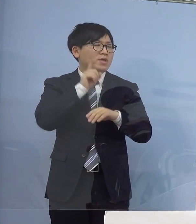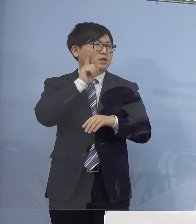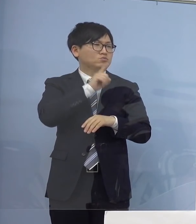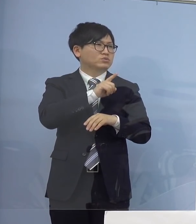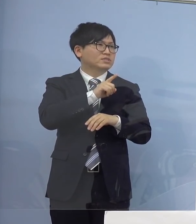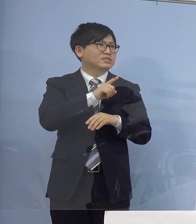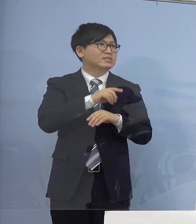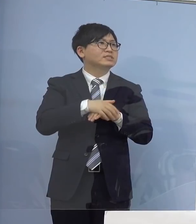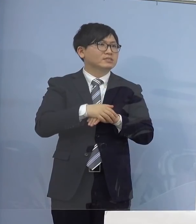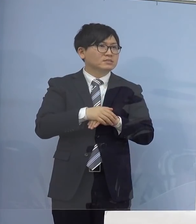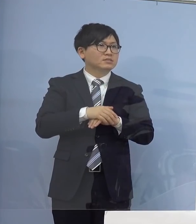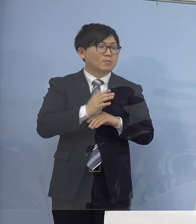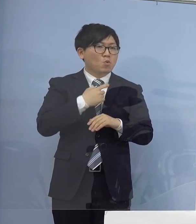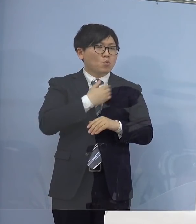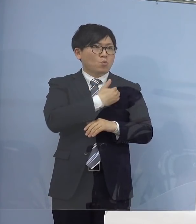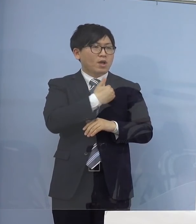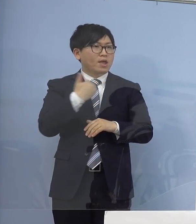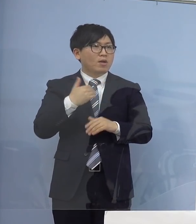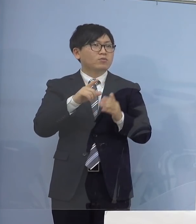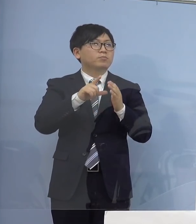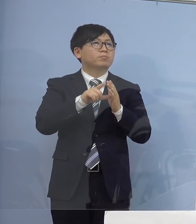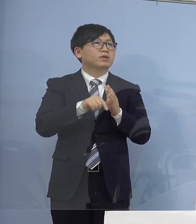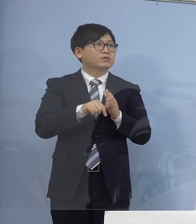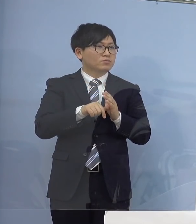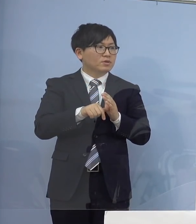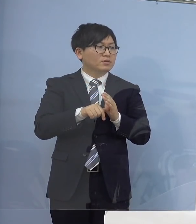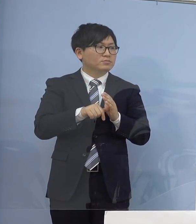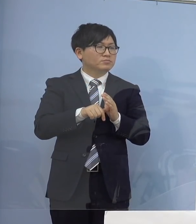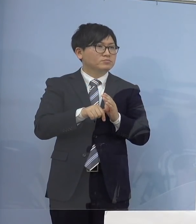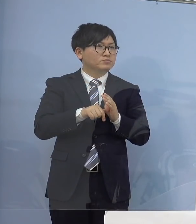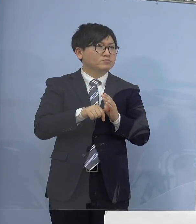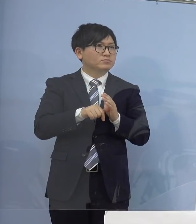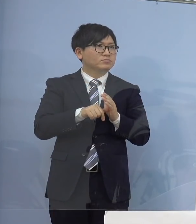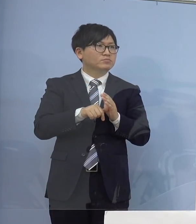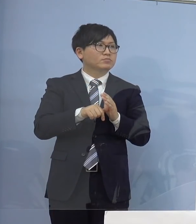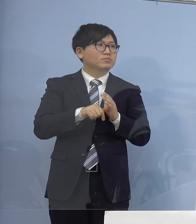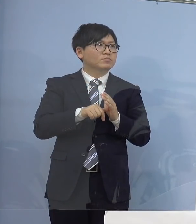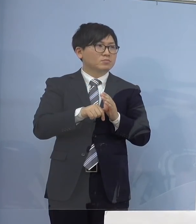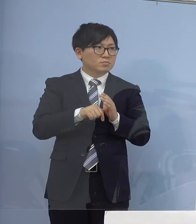我々はそこから波及効果を受けるということがあって